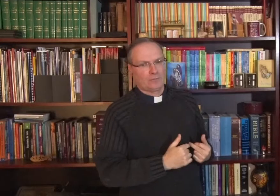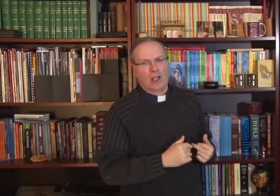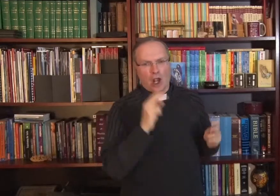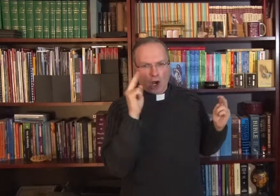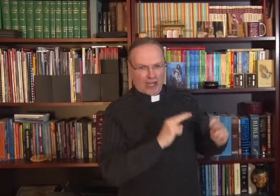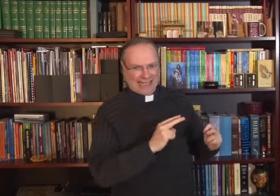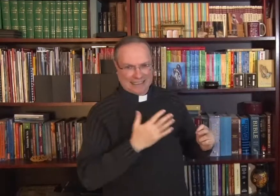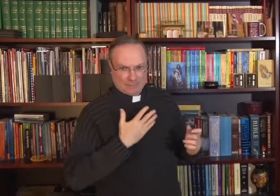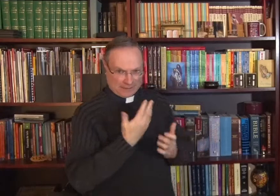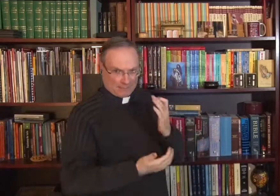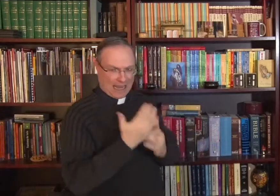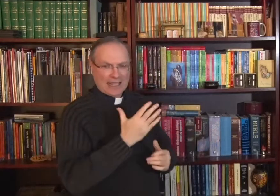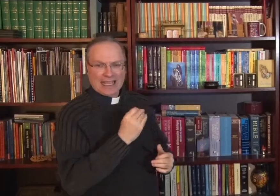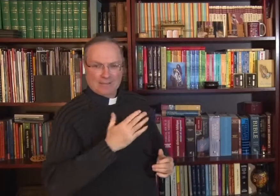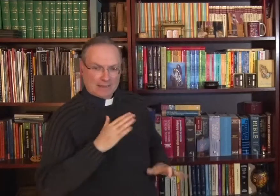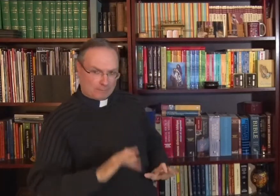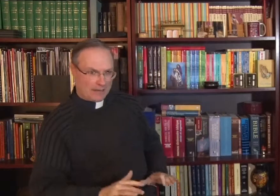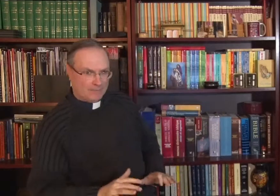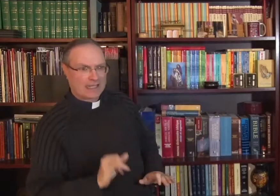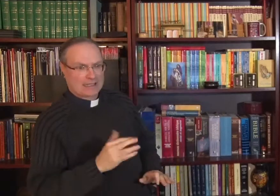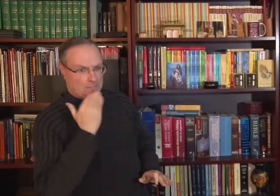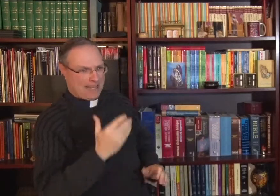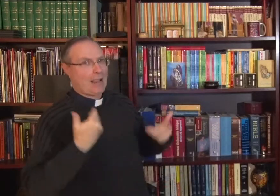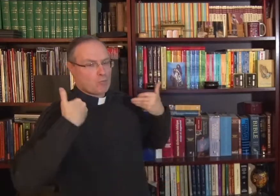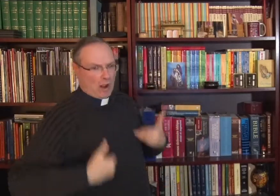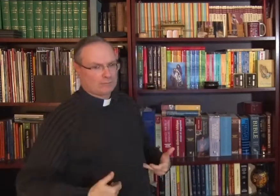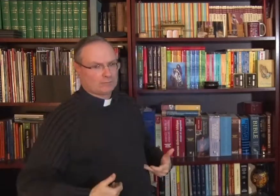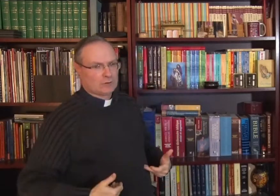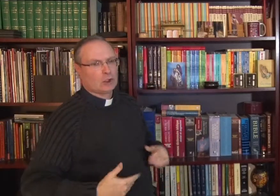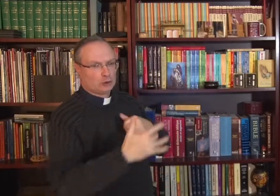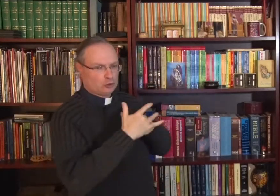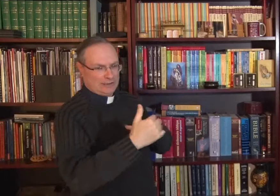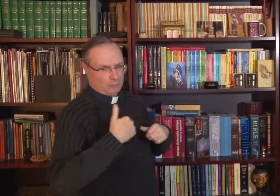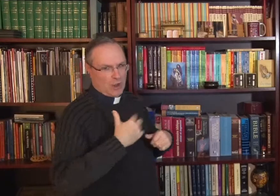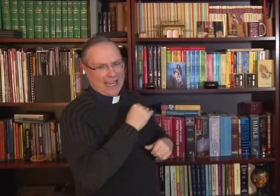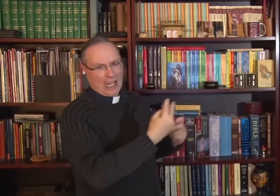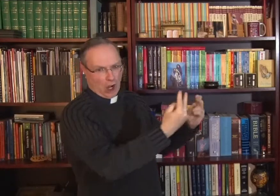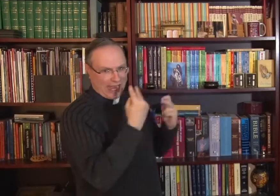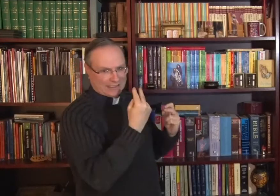Regardez mes mains et mes pieds: c’est bien moi. Touchez-moi et regardez: